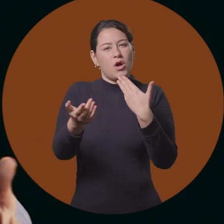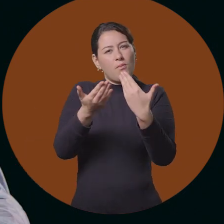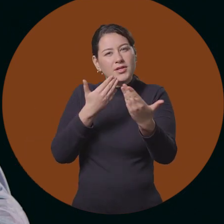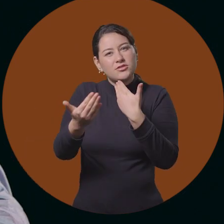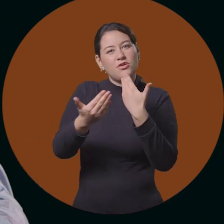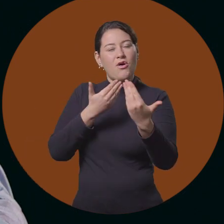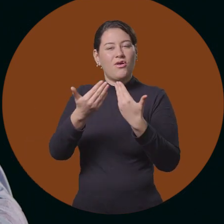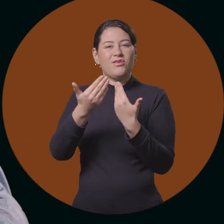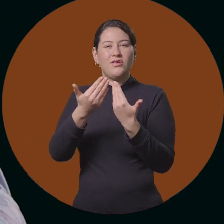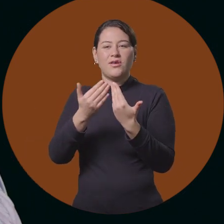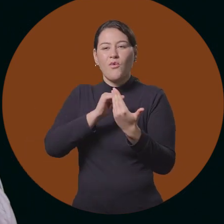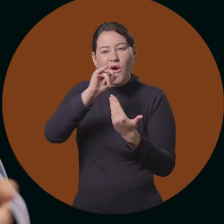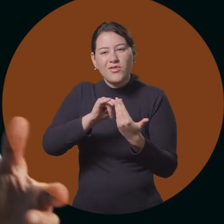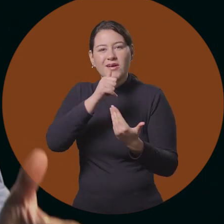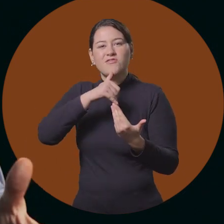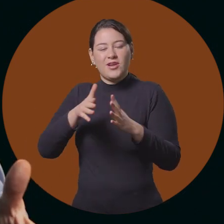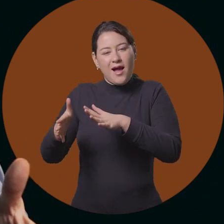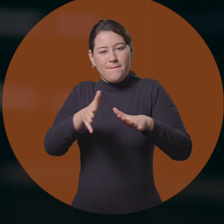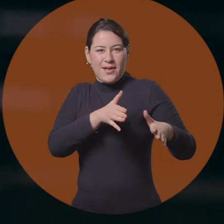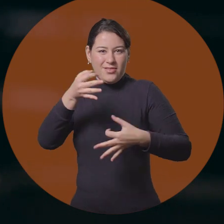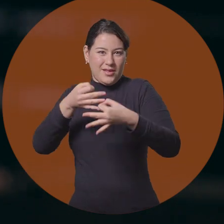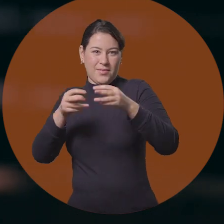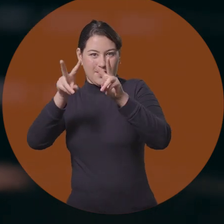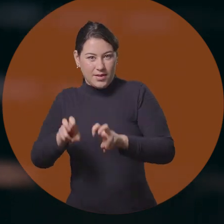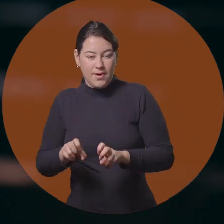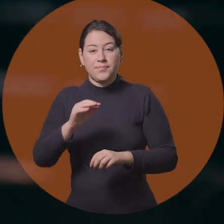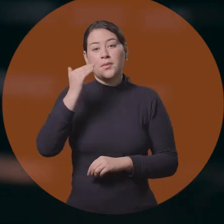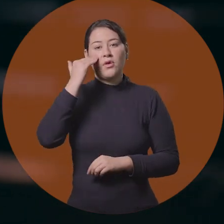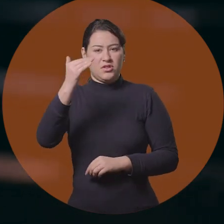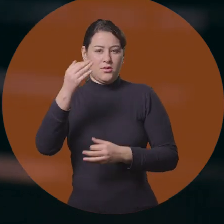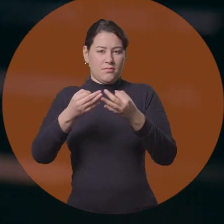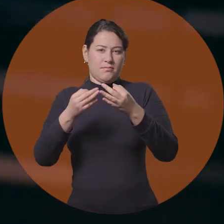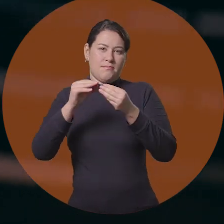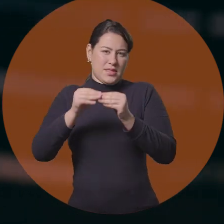y de contar historias fuera del programa. El profesor de Matemática, Infantozzi, no, era mucho más impersonal,